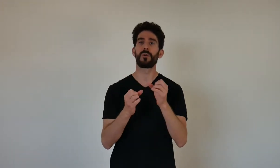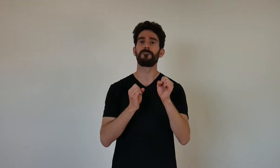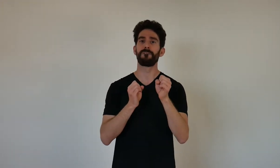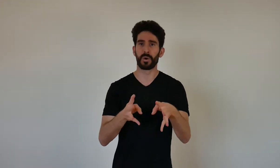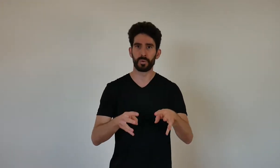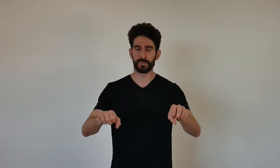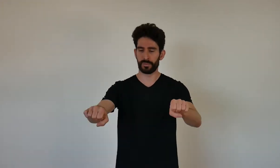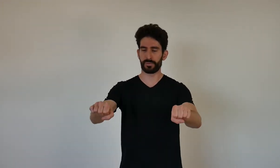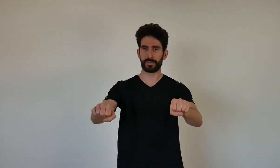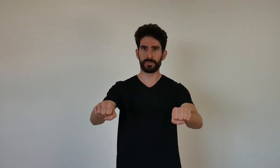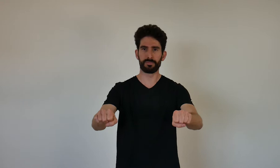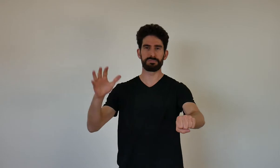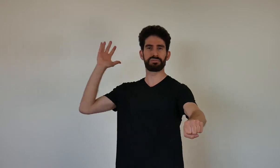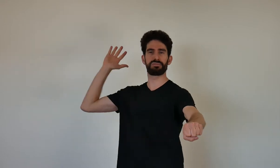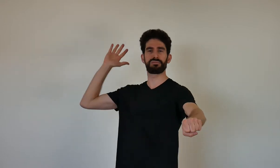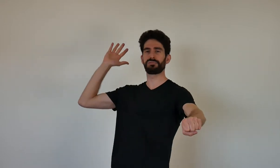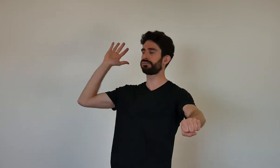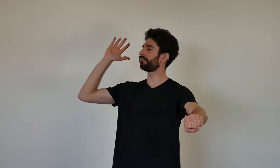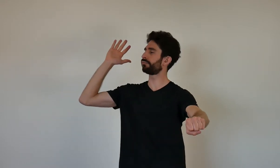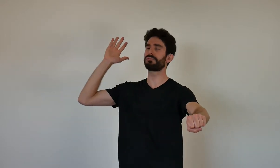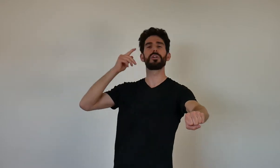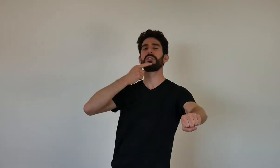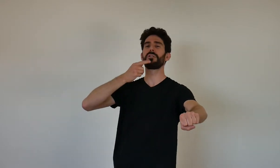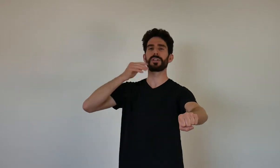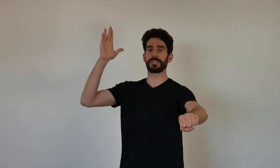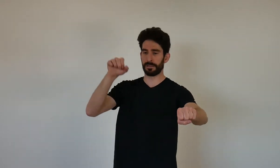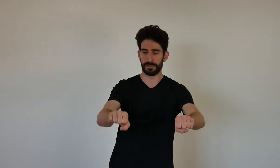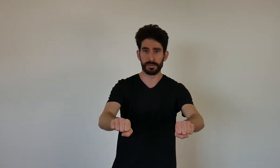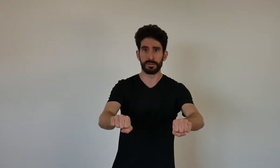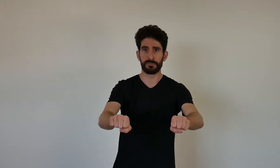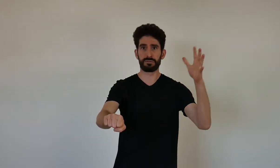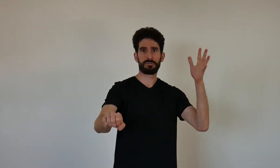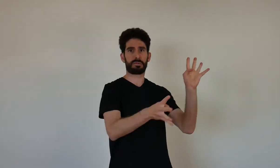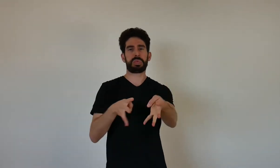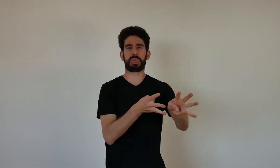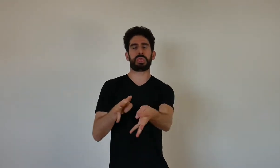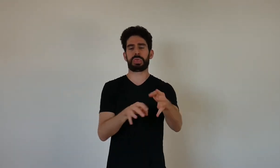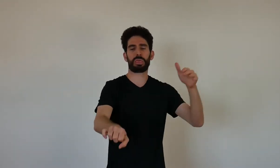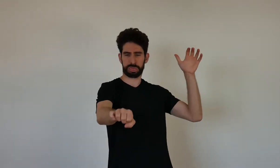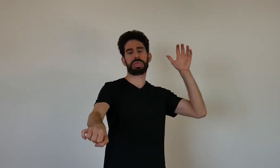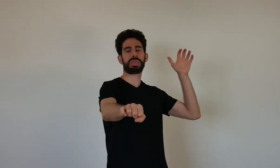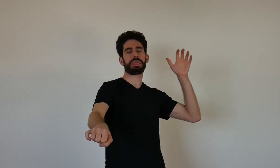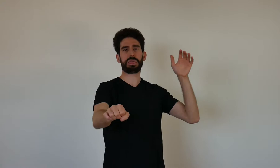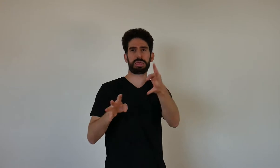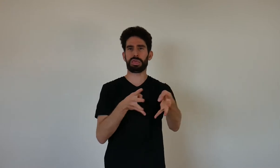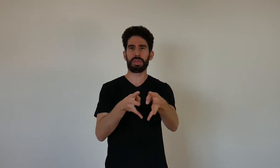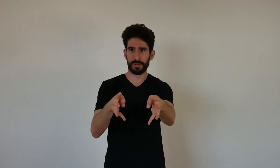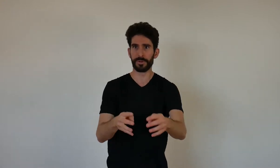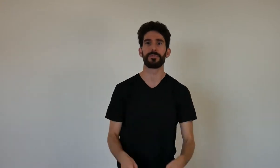Ou bien le vélo : conduire avec la main gauche, c'est facile alors qu'avec la main droite. c'est casse-gueule.